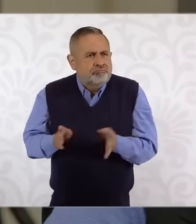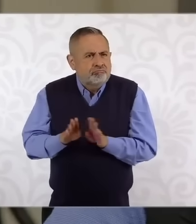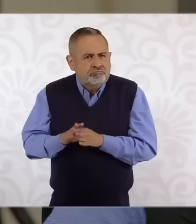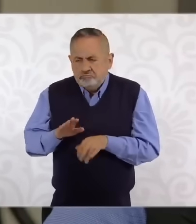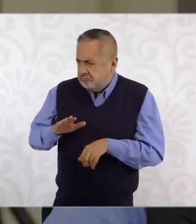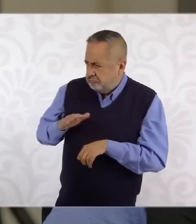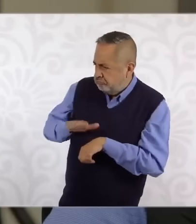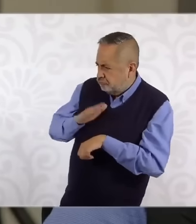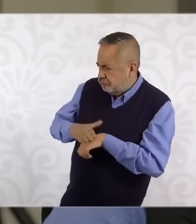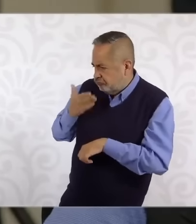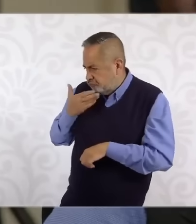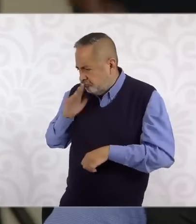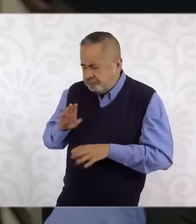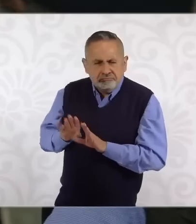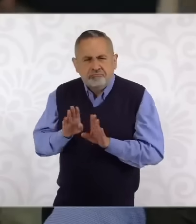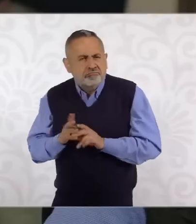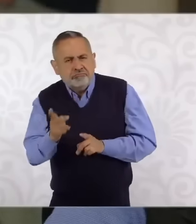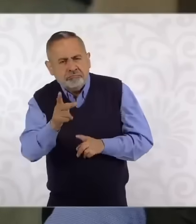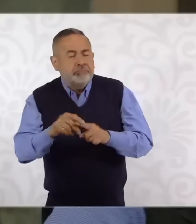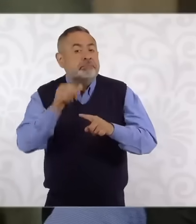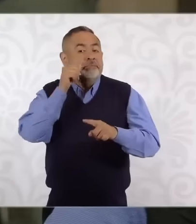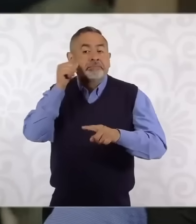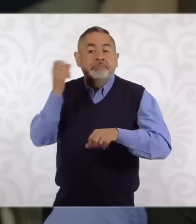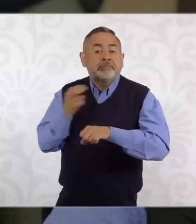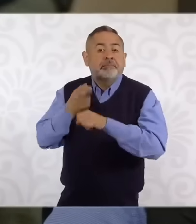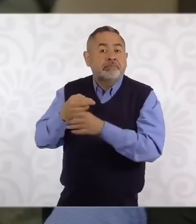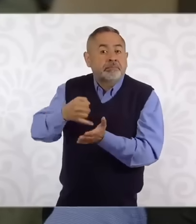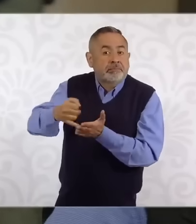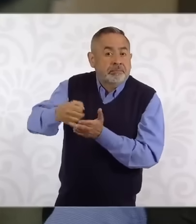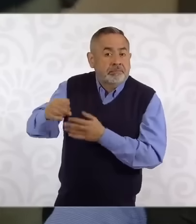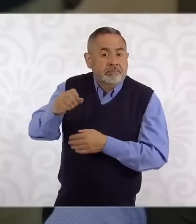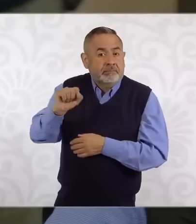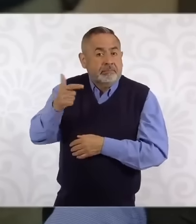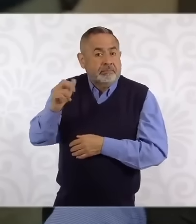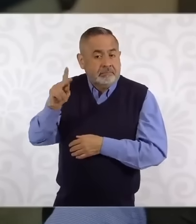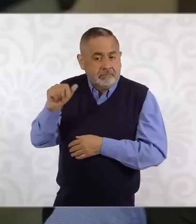Eh, ayer mencionaba el secretario de agricultura que hay temas eh pues que Estados Unidos ha